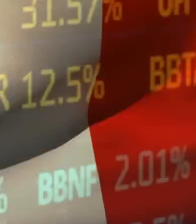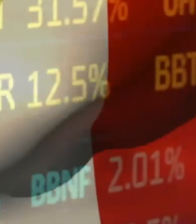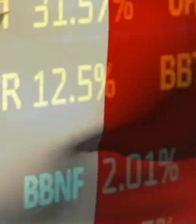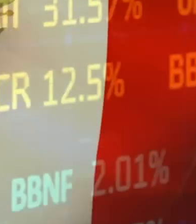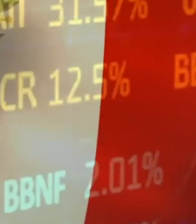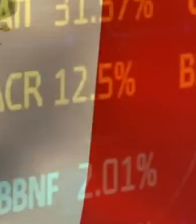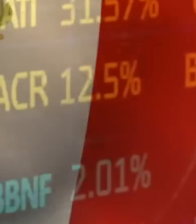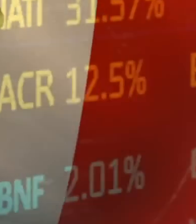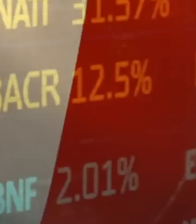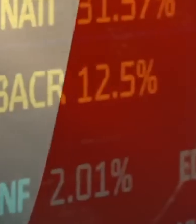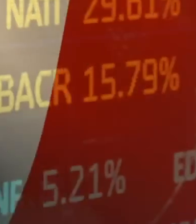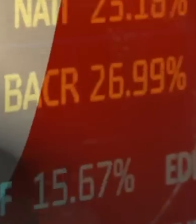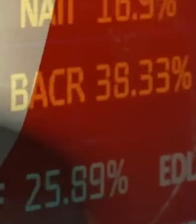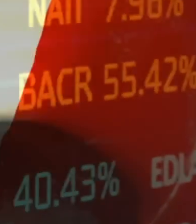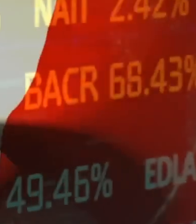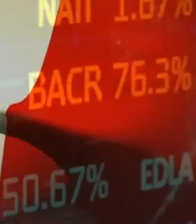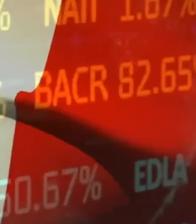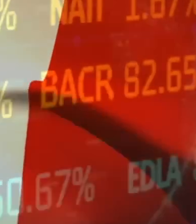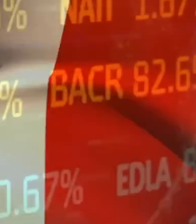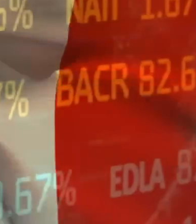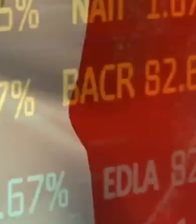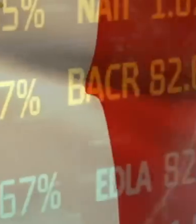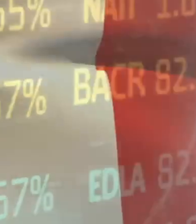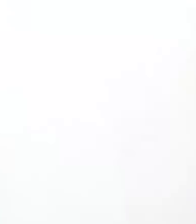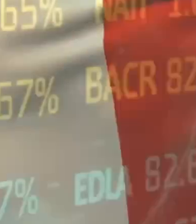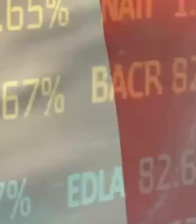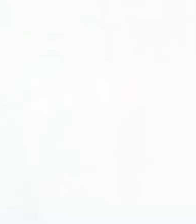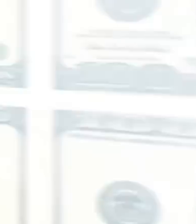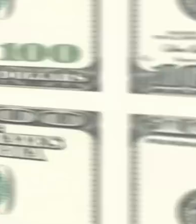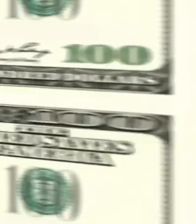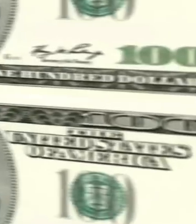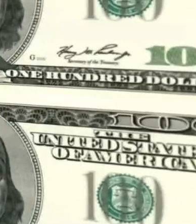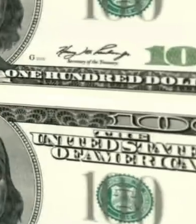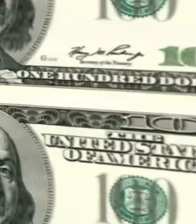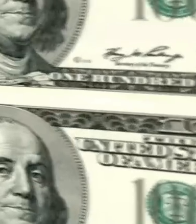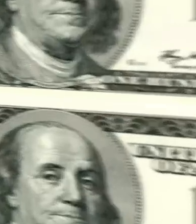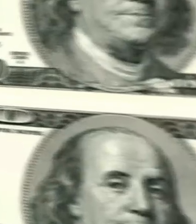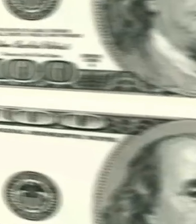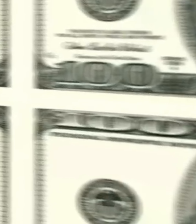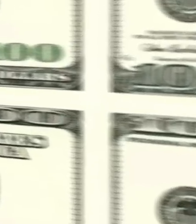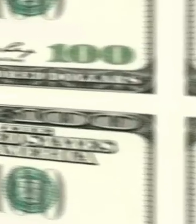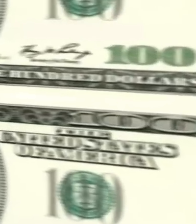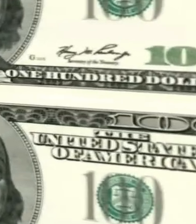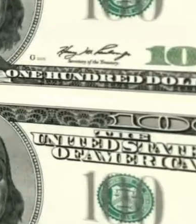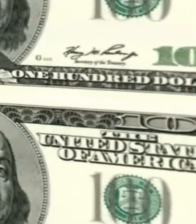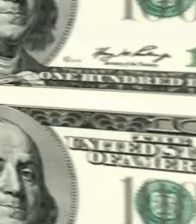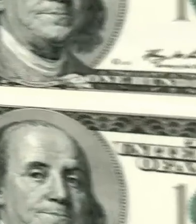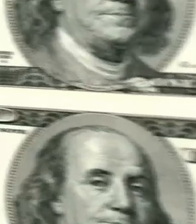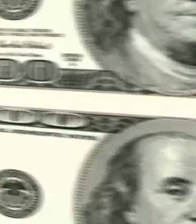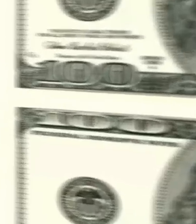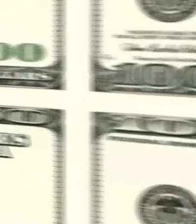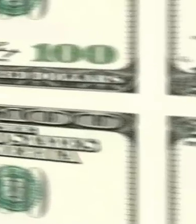México atrajo un récord de 36,87 millones de dólares de inversión extranjera directa